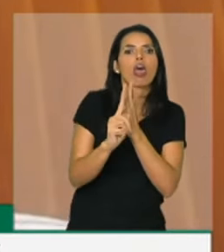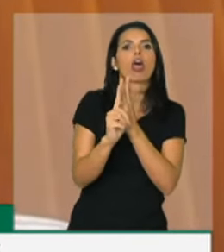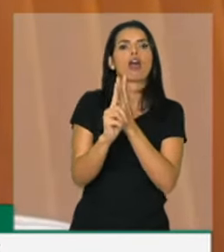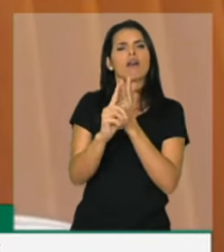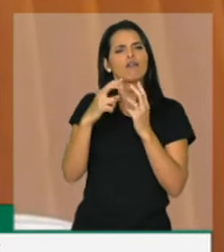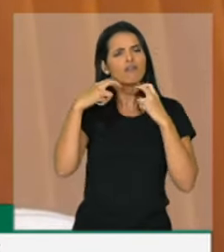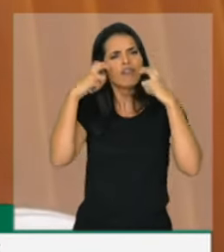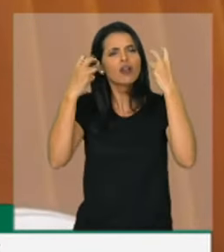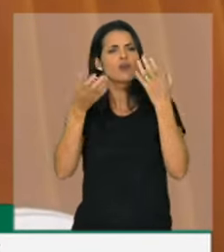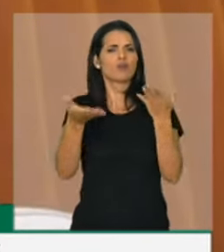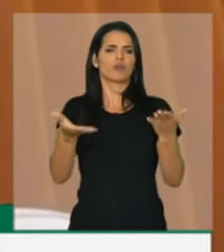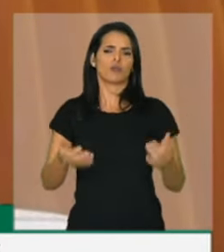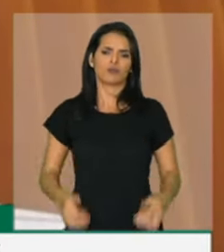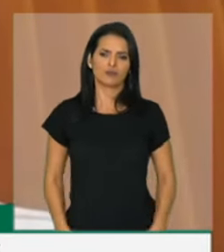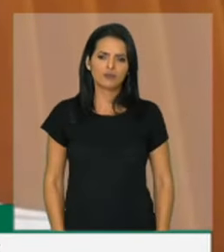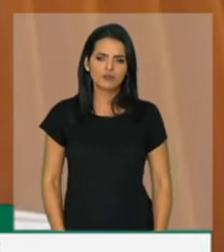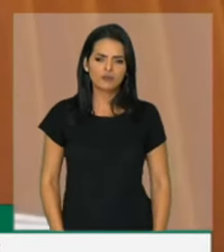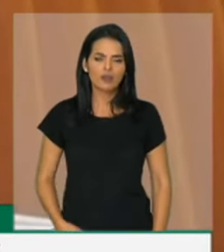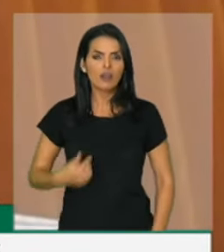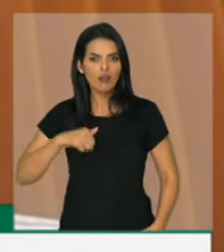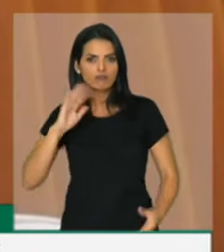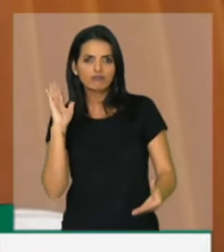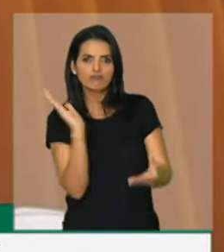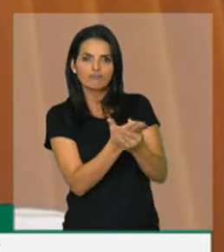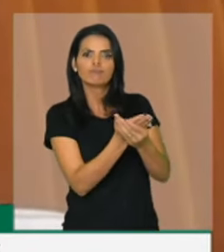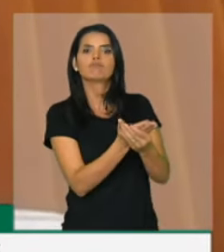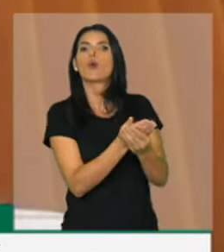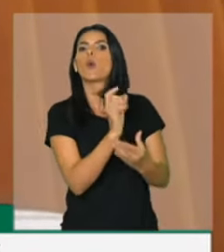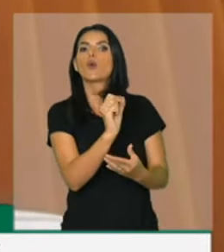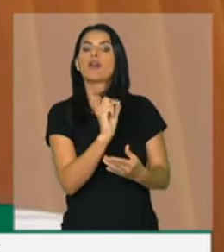INGRESSANDO, PRESIDENTE.... NO MINISTÉRIO MINISTÉRIO PÚBLICO FEDERAL, FAZENDO TODOS OS MOVIMENTOS QUE